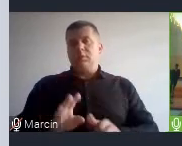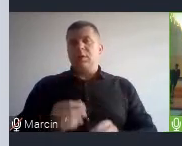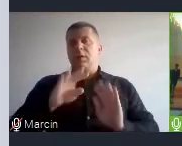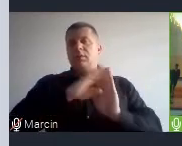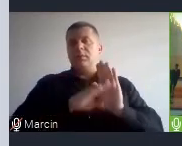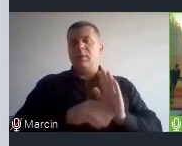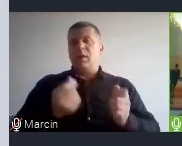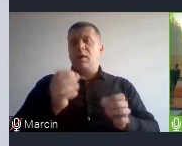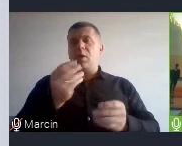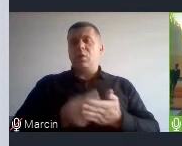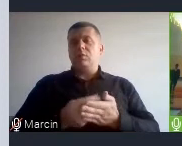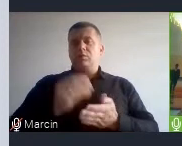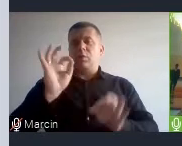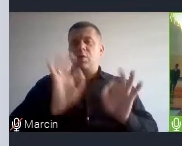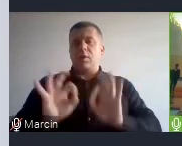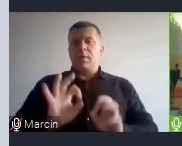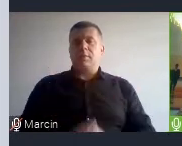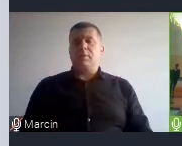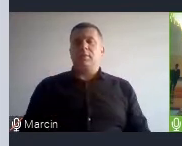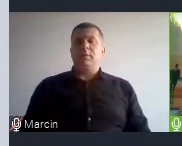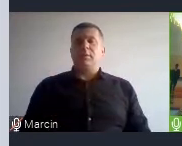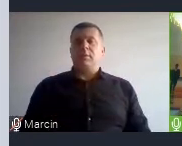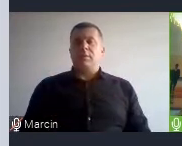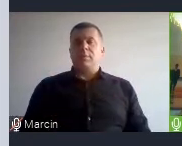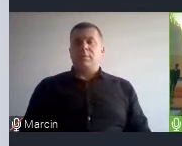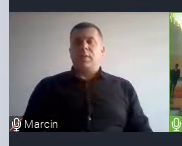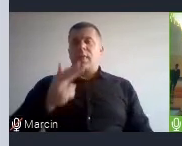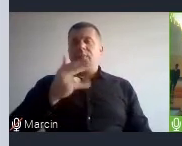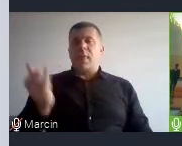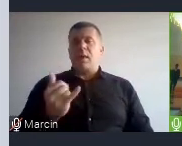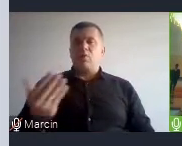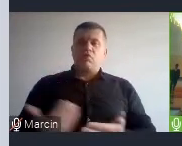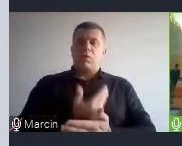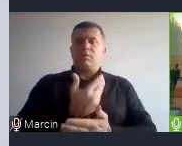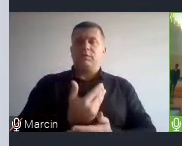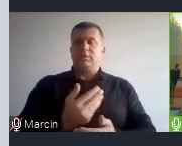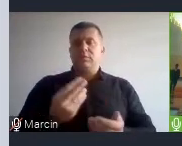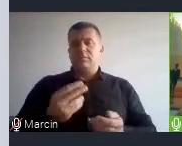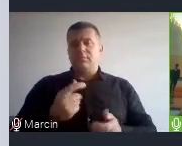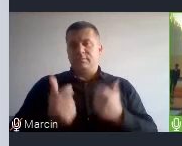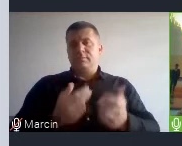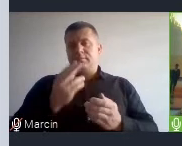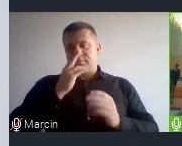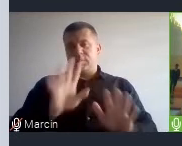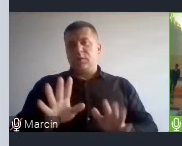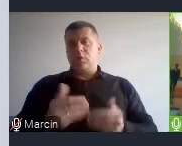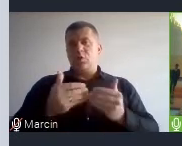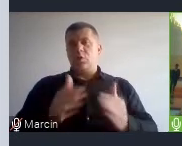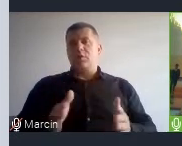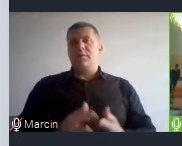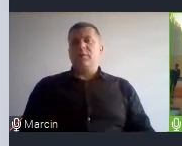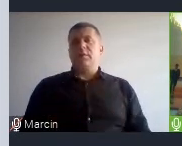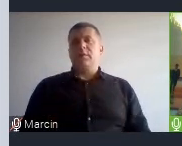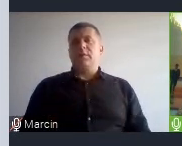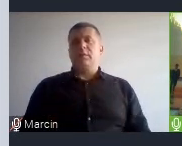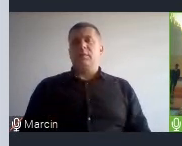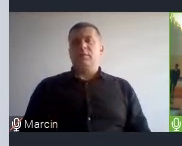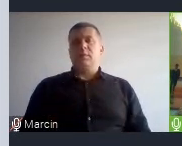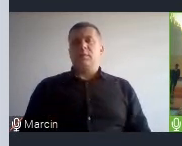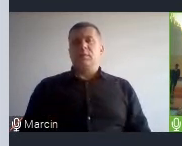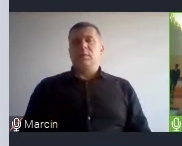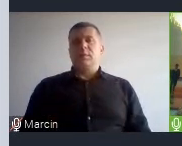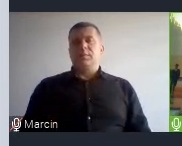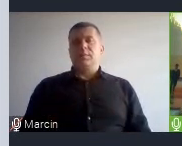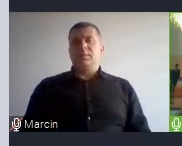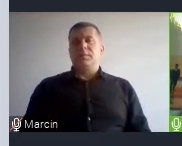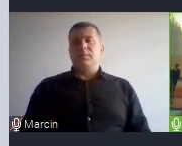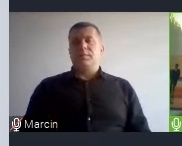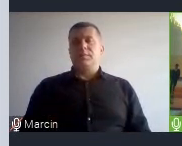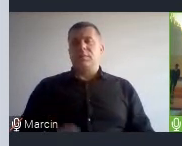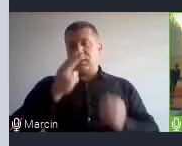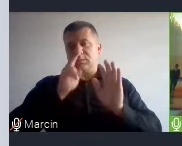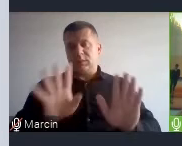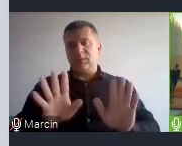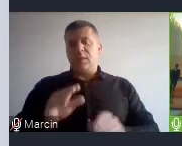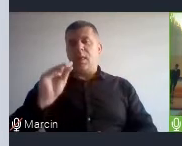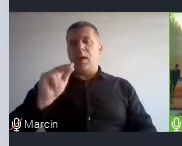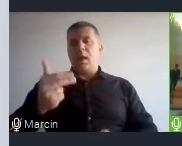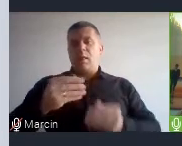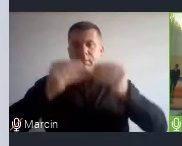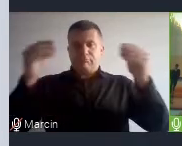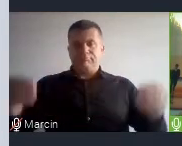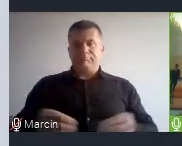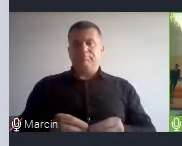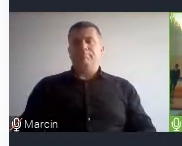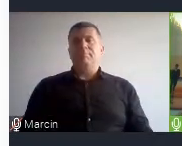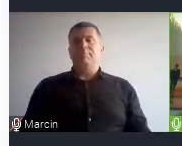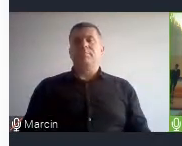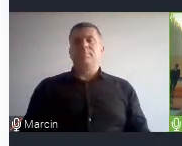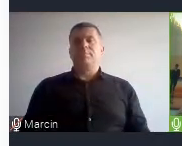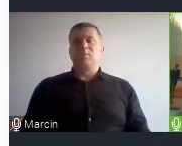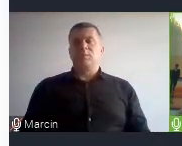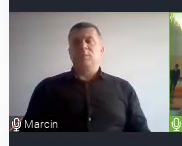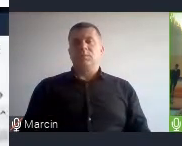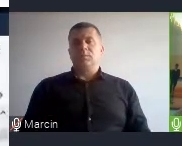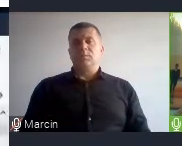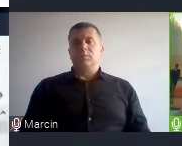Mam już ten taryfikator korekt w najnowszym wydaniu otwarty i przechodzę do przedstawienia ekranu.